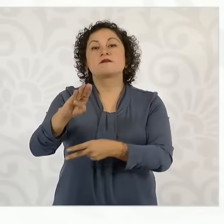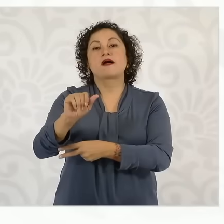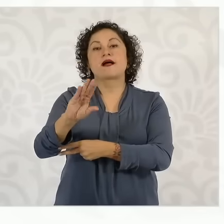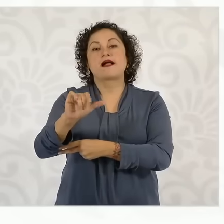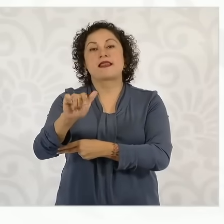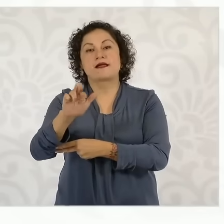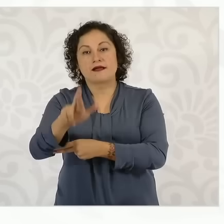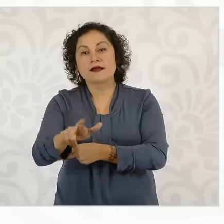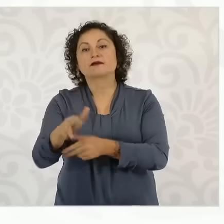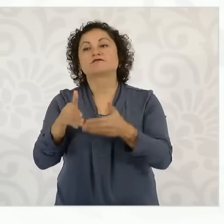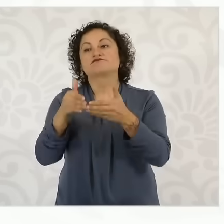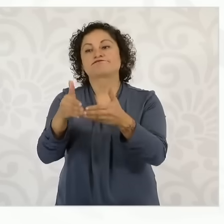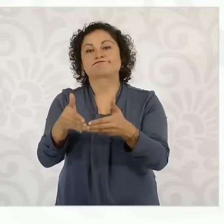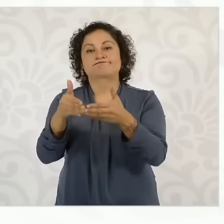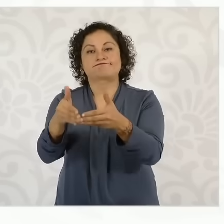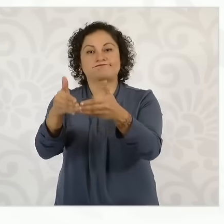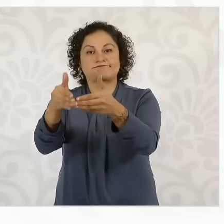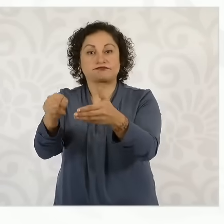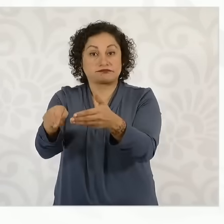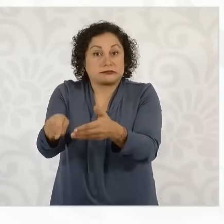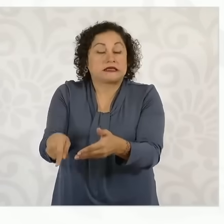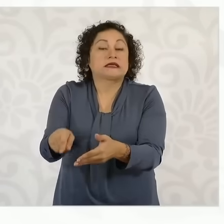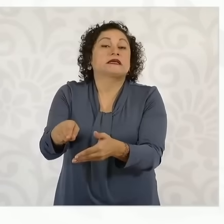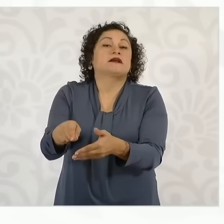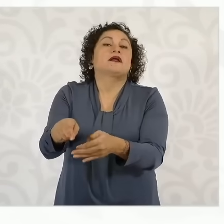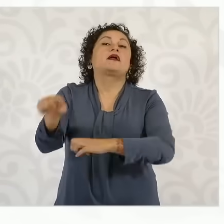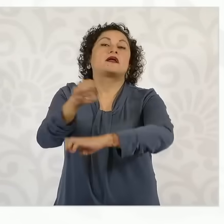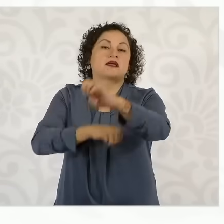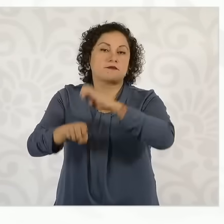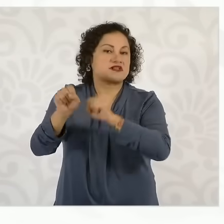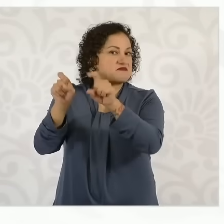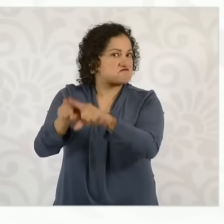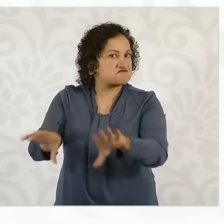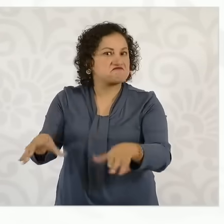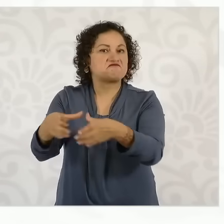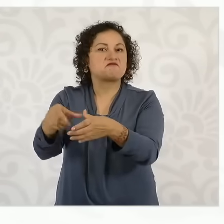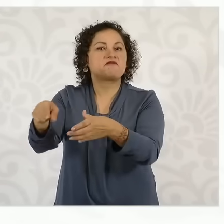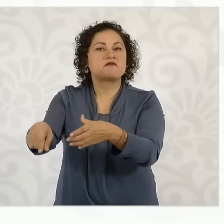este es a través de una de las agencias de turismo comunitario en la Laguna de los Siete Colores,